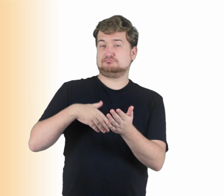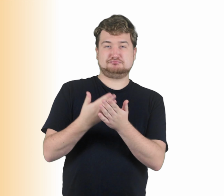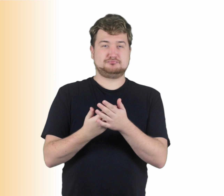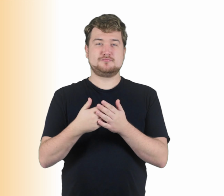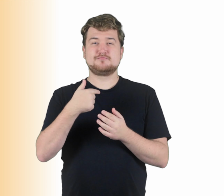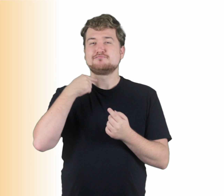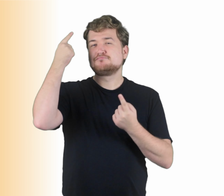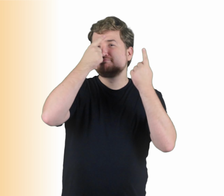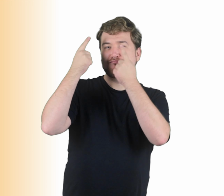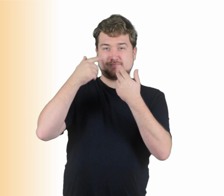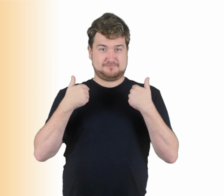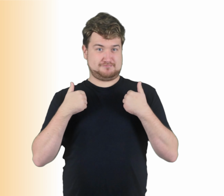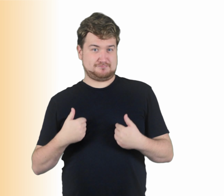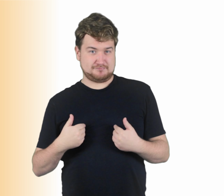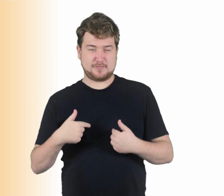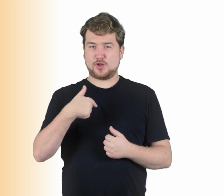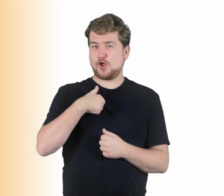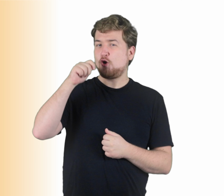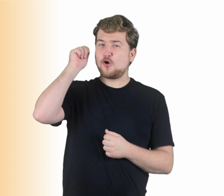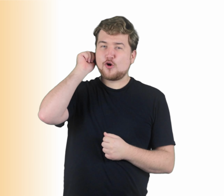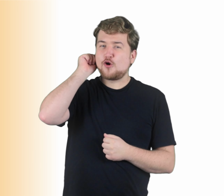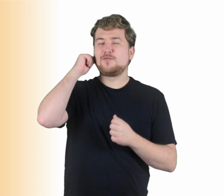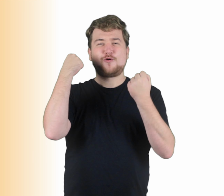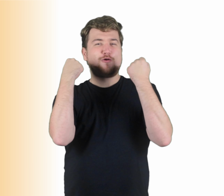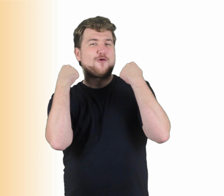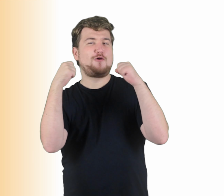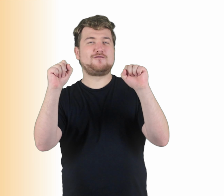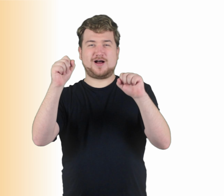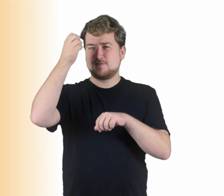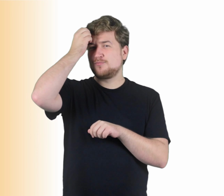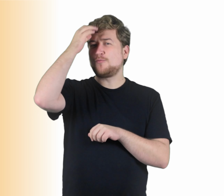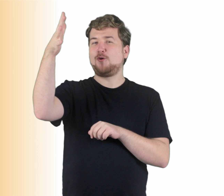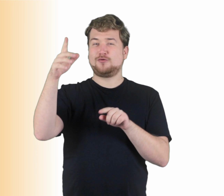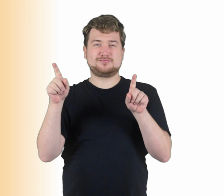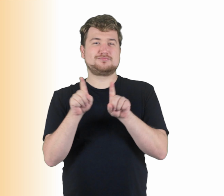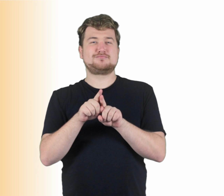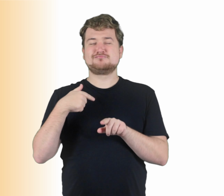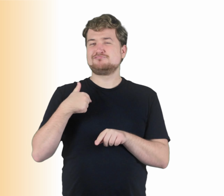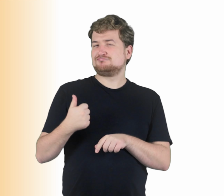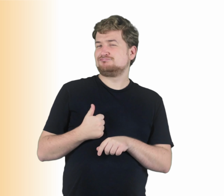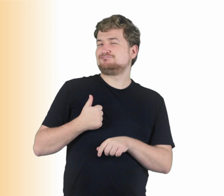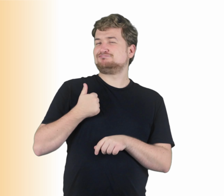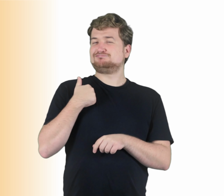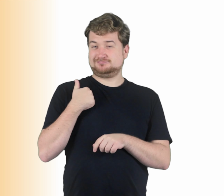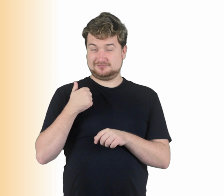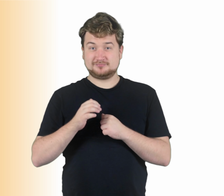Na przykład myślenie o sobie, że "jestem kobietą odważną, mądrą i jestem z tego dumna"